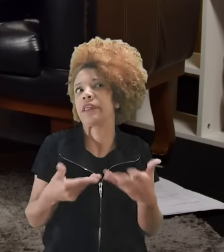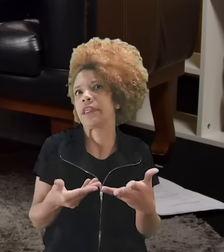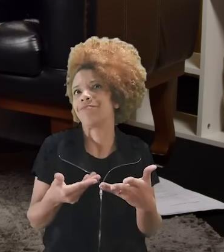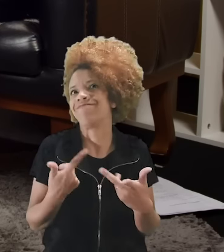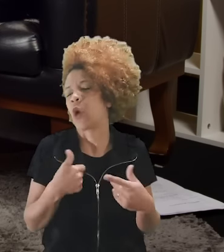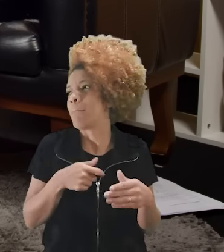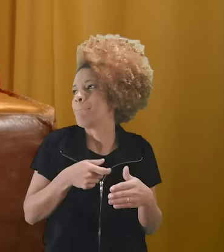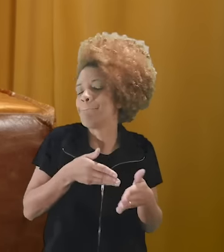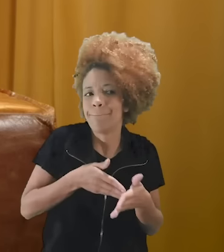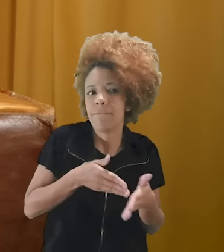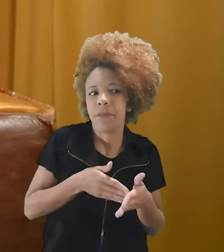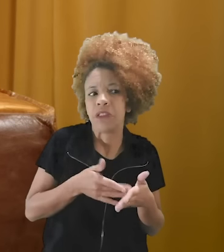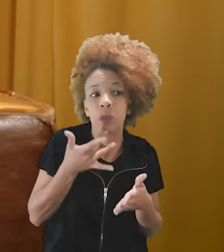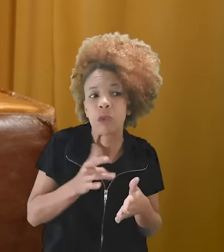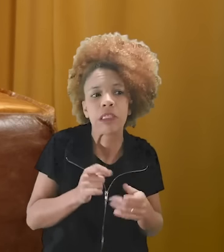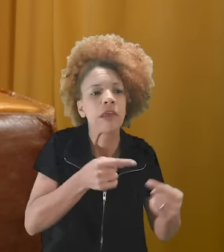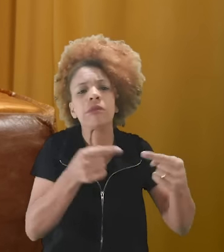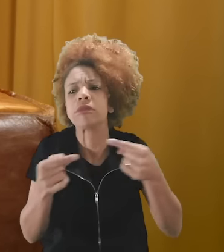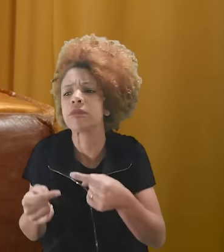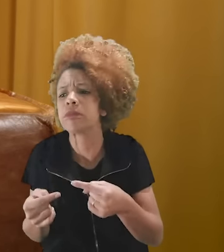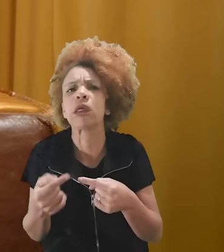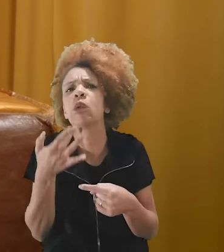e daí eu falei tô presa num jogo que eu não sei de quem tá jogando contra quem valendo não sei o